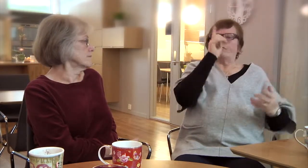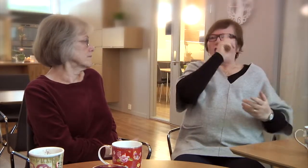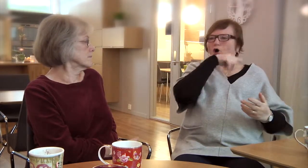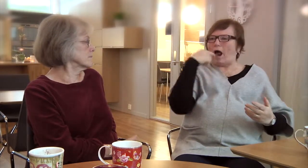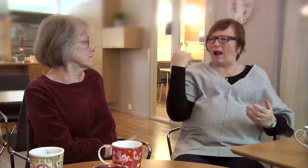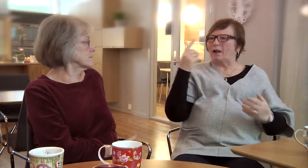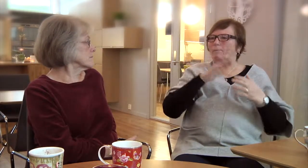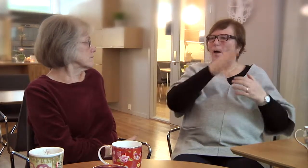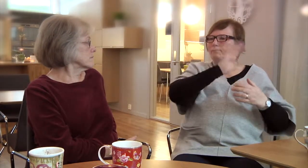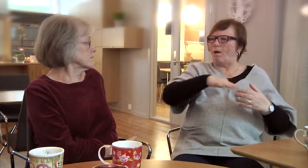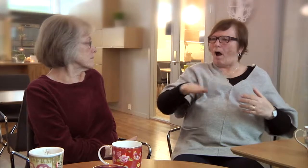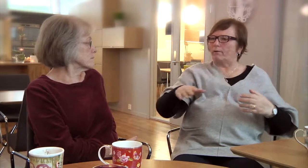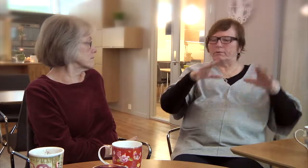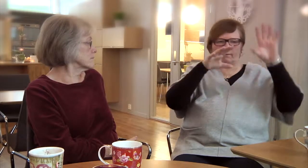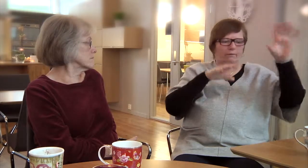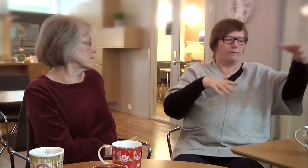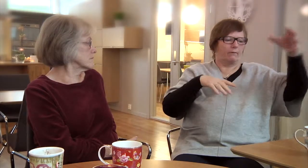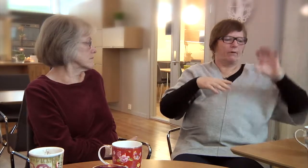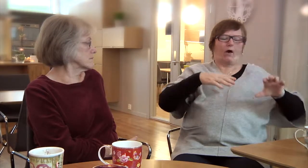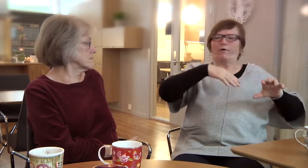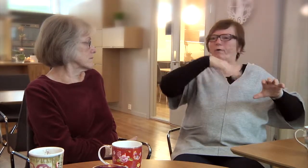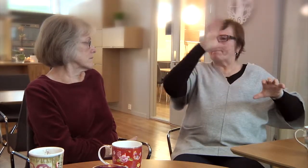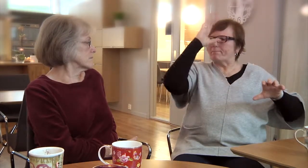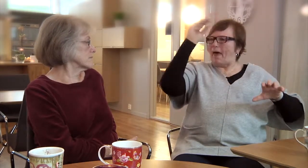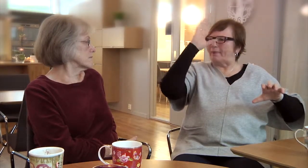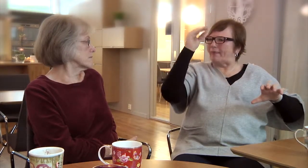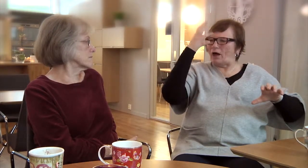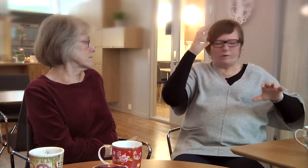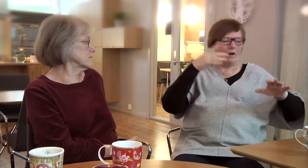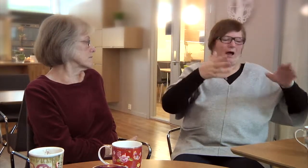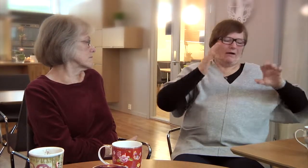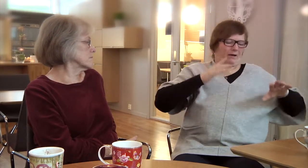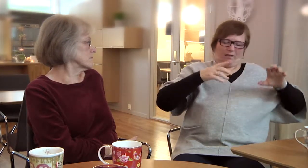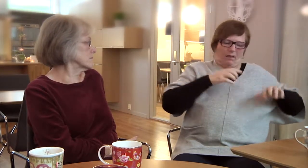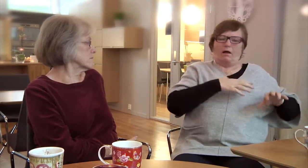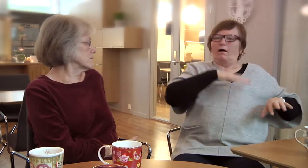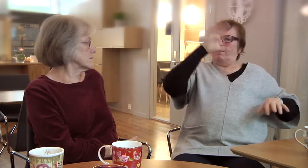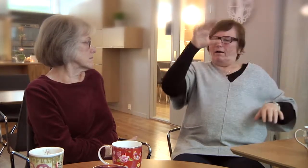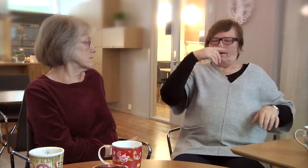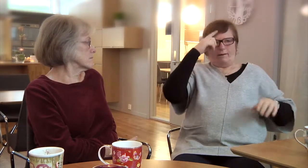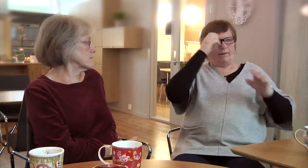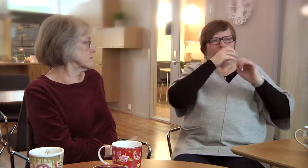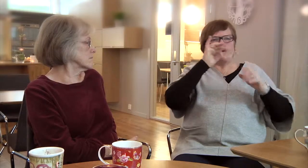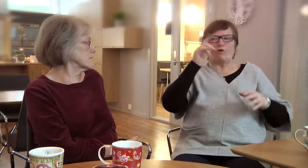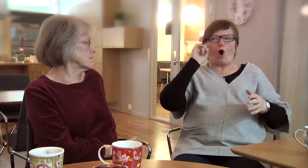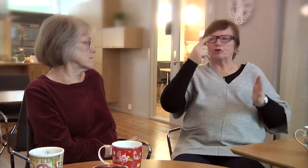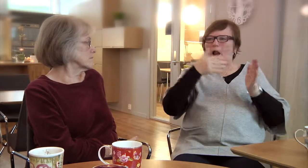Det var satt opp egne kurs for foreldre med barn, - kurs for menn, kurs for kvinner, osv.